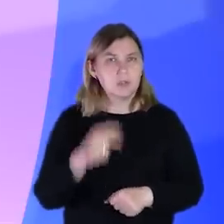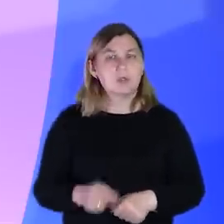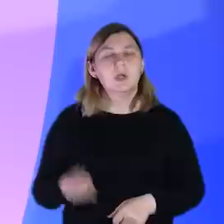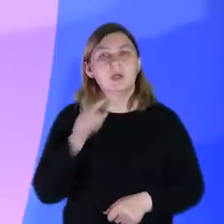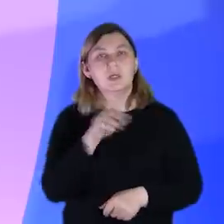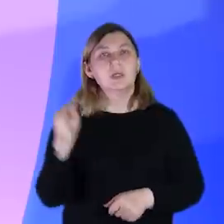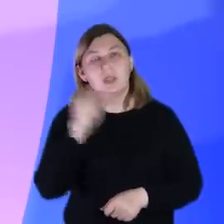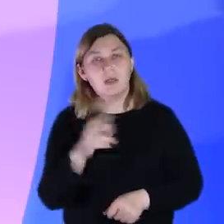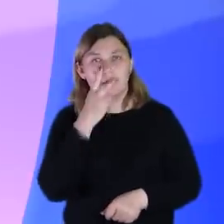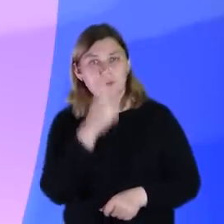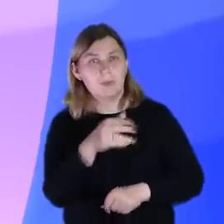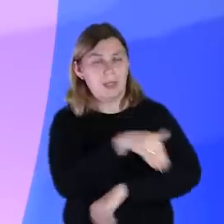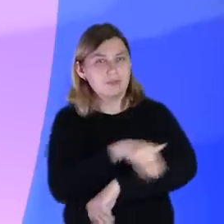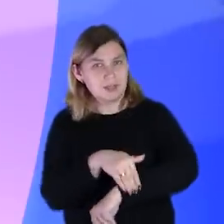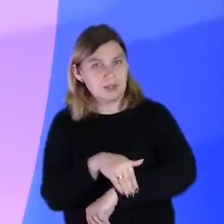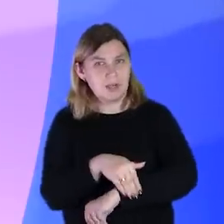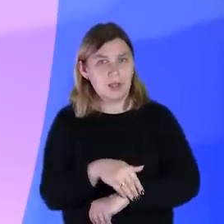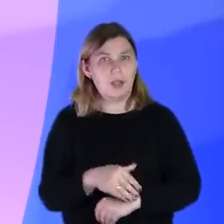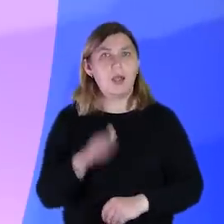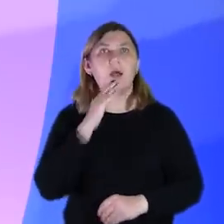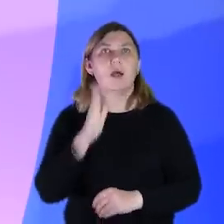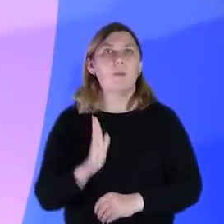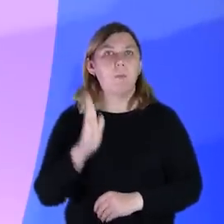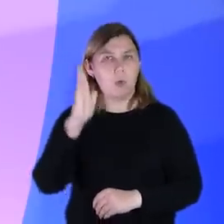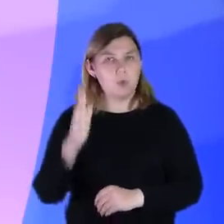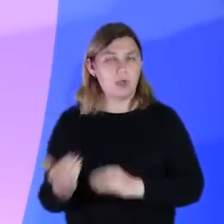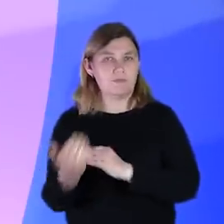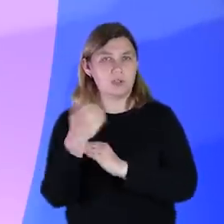Do tego jak popatrzymy na granicę północno-wschodnią, czyli linię